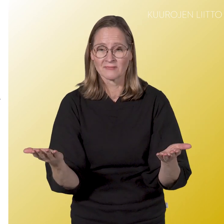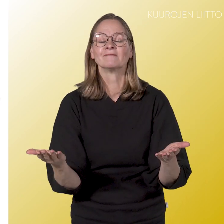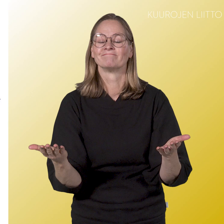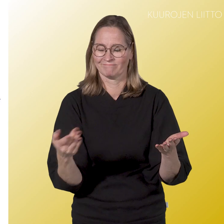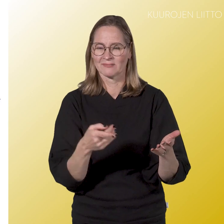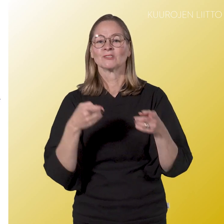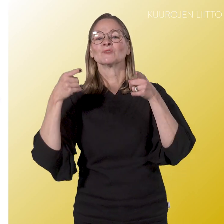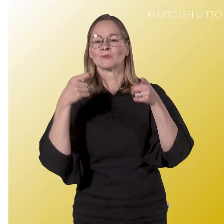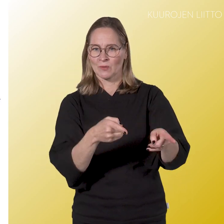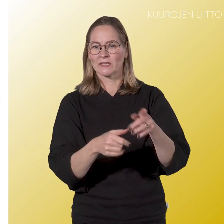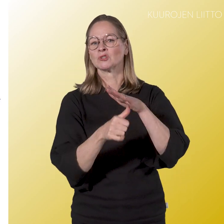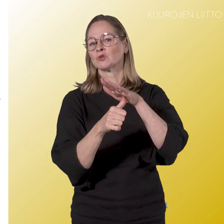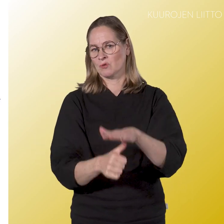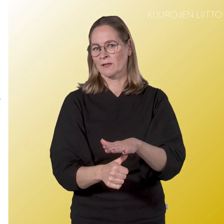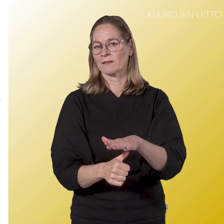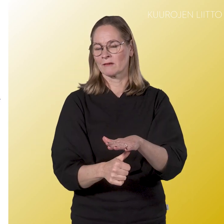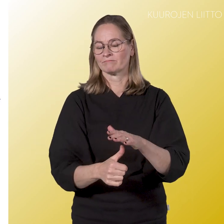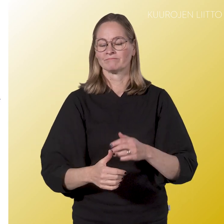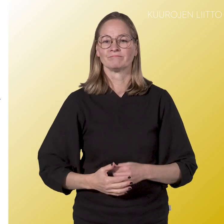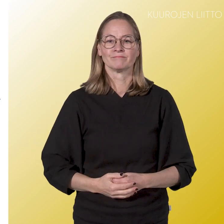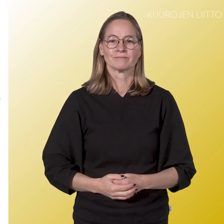syyllistytään syrjintään.